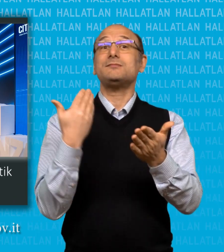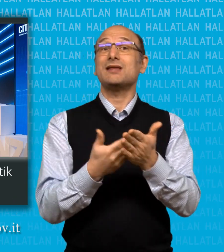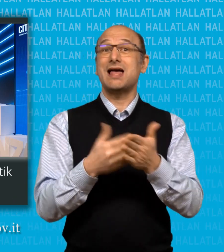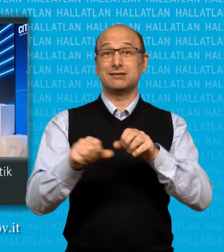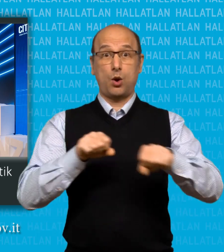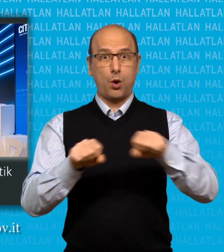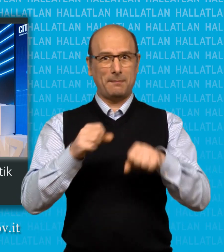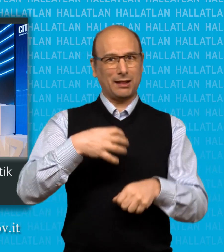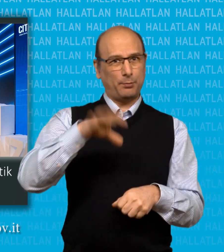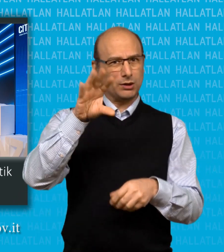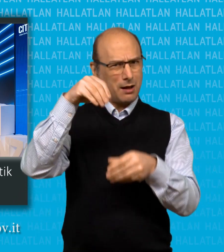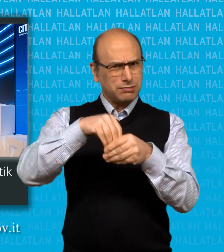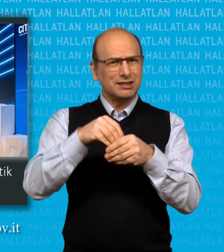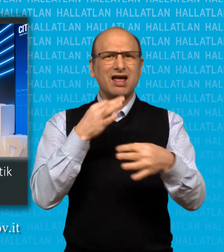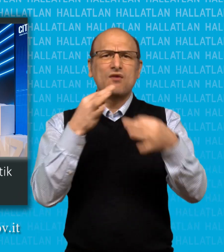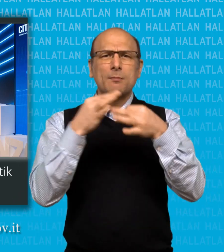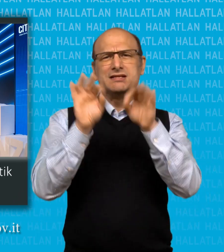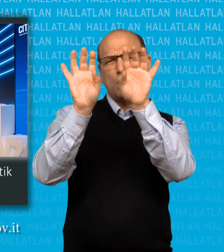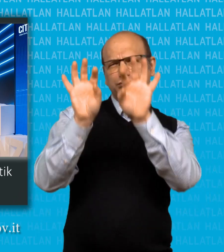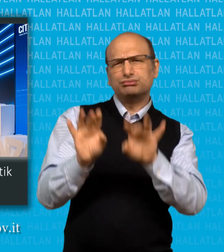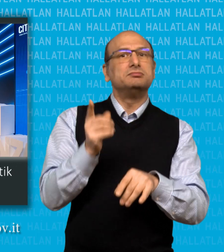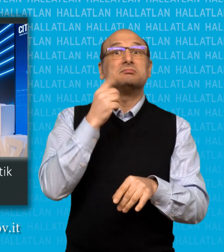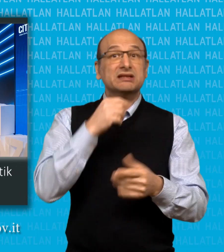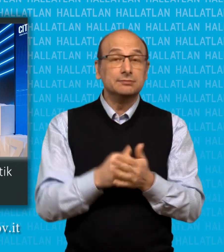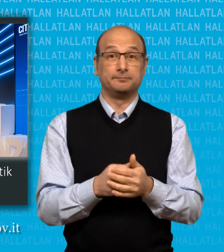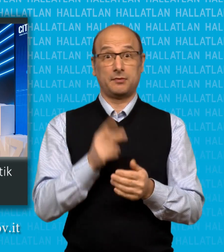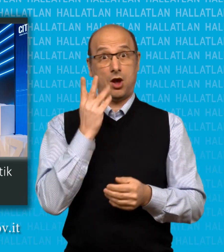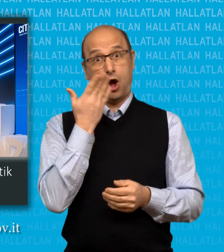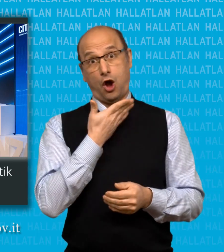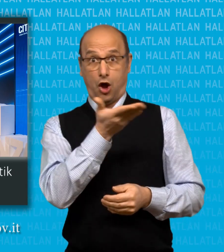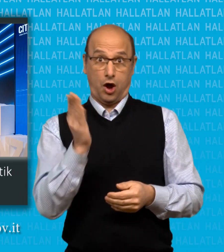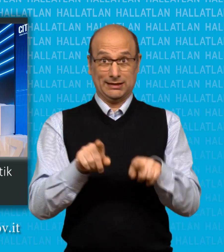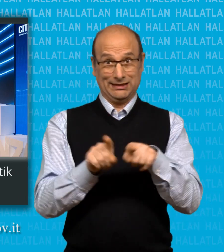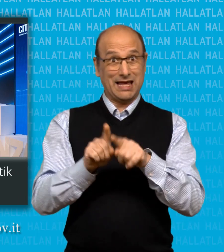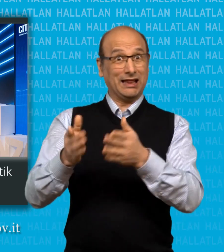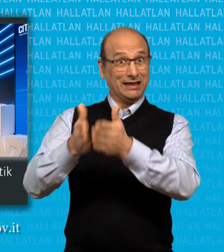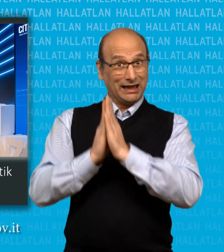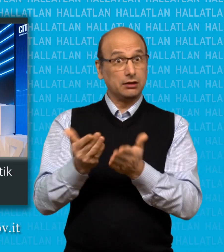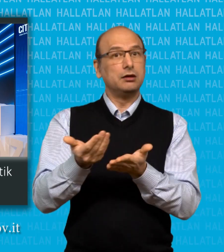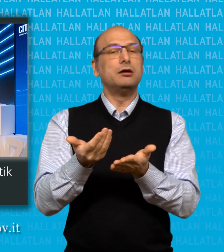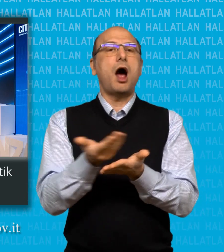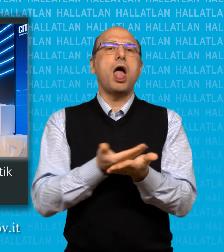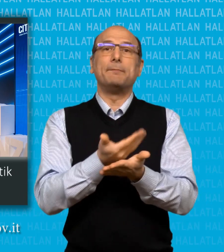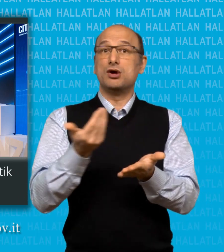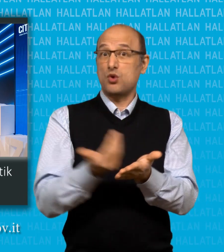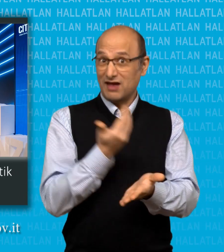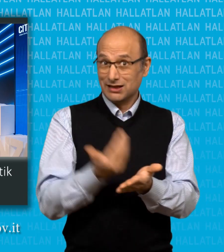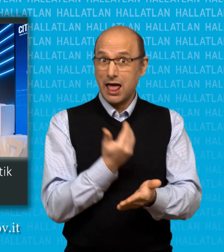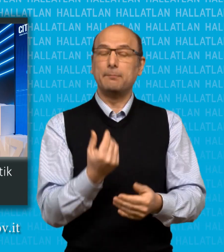Az itt található információk szerint az alapjövedelmet azok kérvényezhetik,